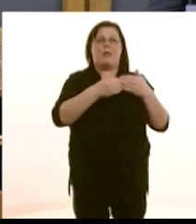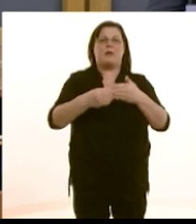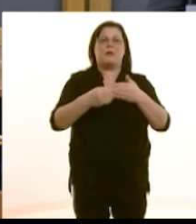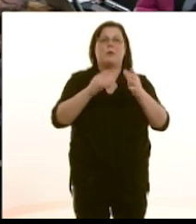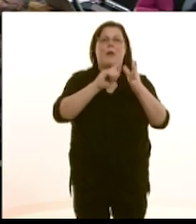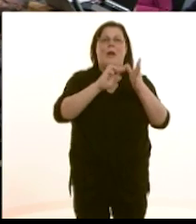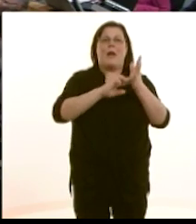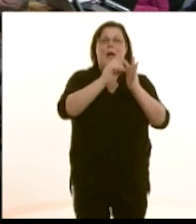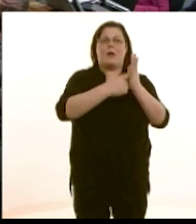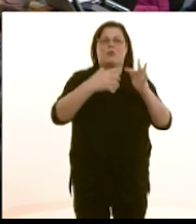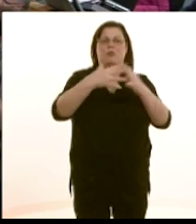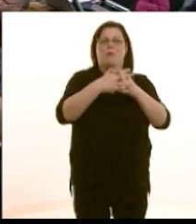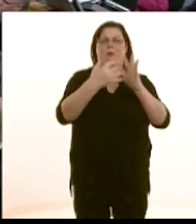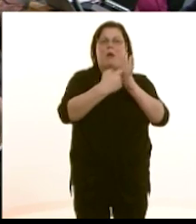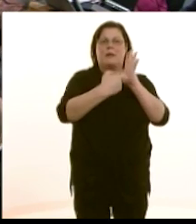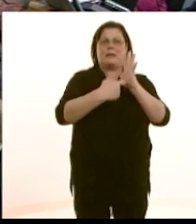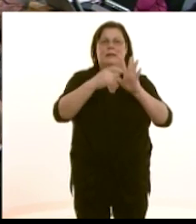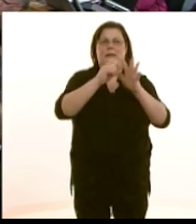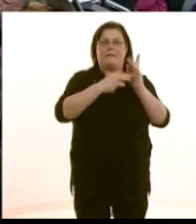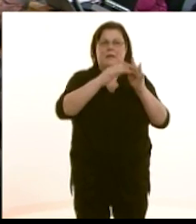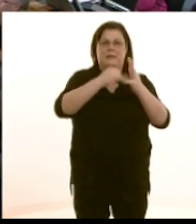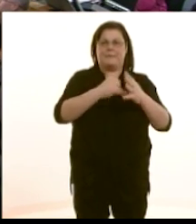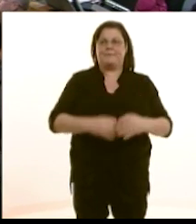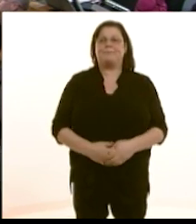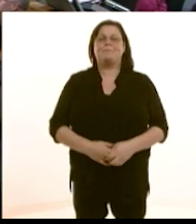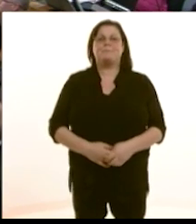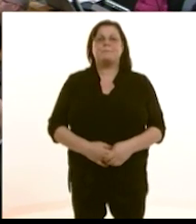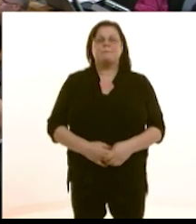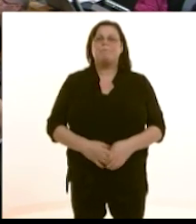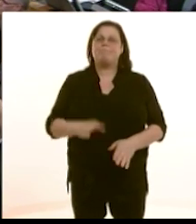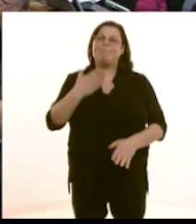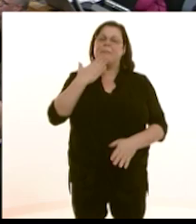Andrew R.T. Davies: Thank you, Presiding Officer. First Minister, we all witnessed the terrible